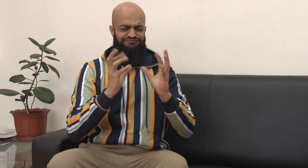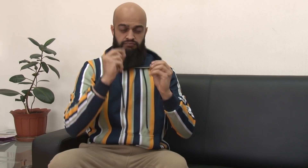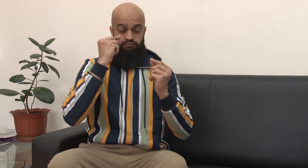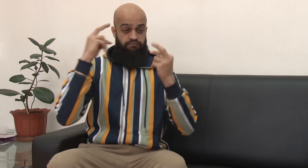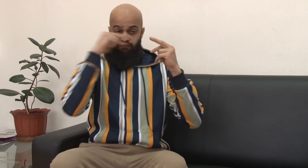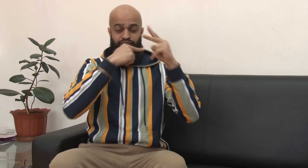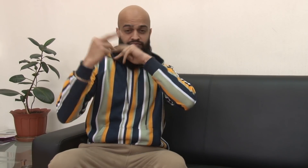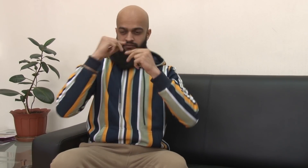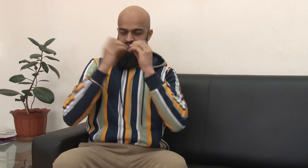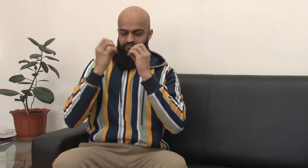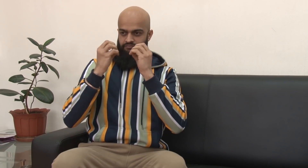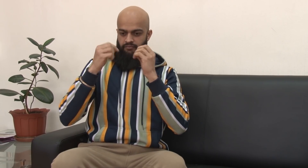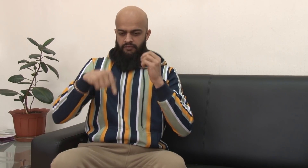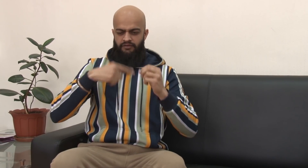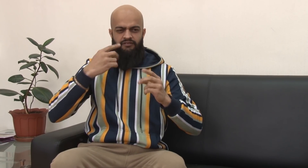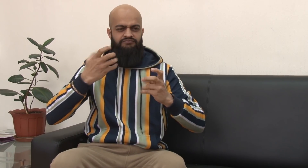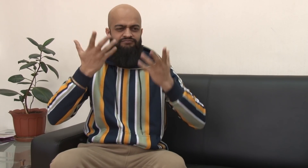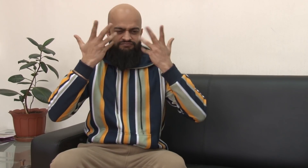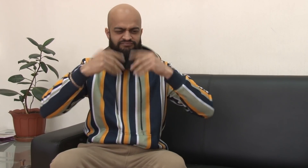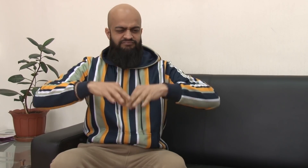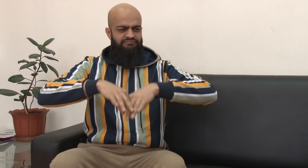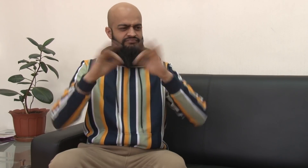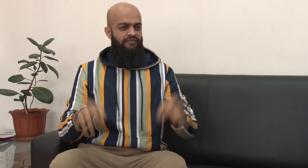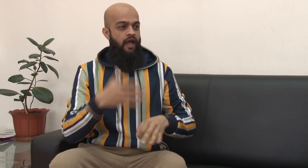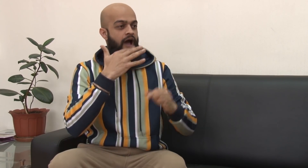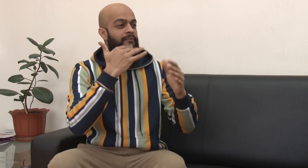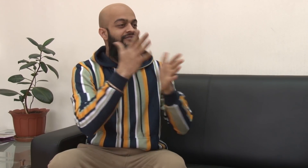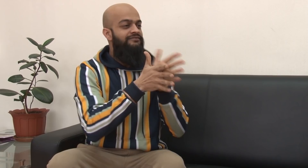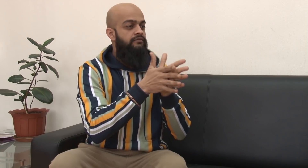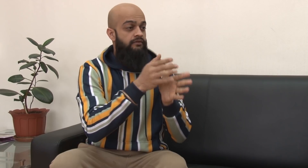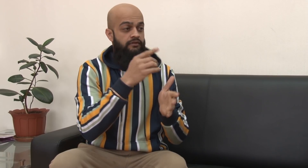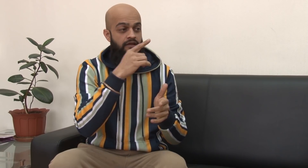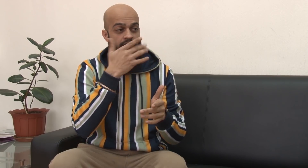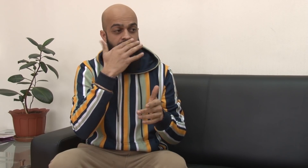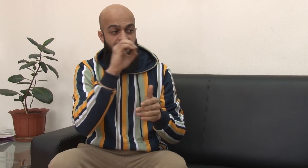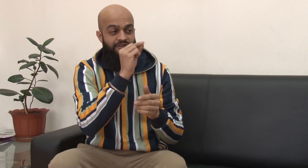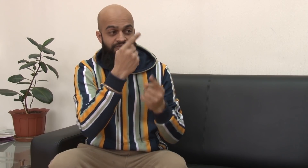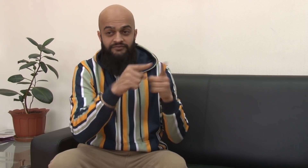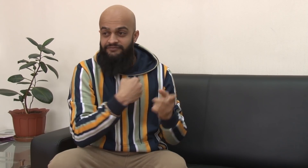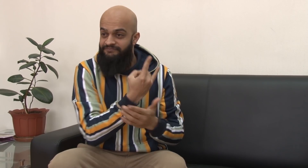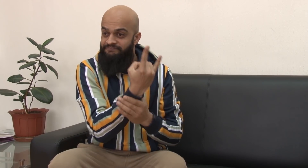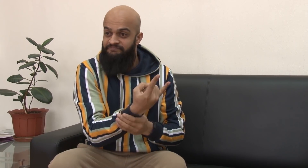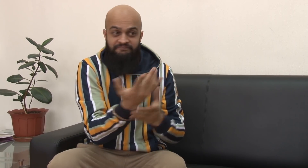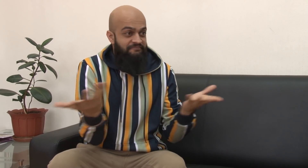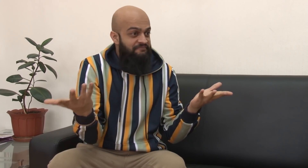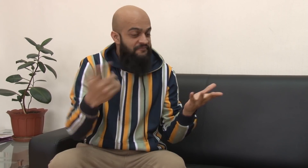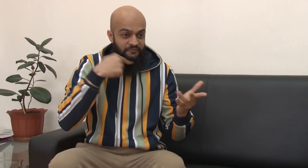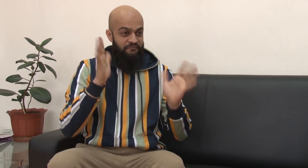В России люди более прямолинейны и экспрессивны в общении, на их фоне европейцы кажутся «детьми».